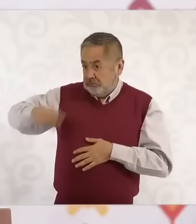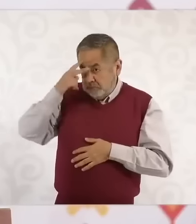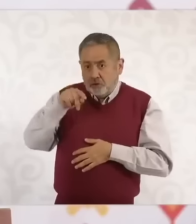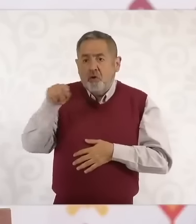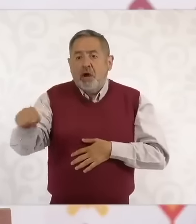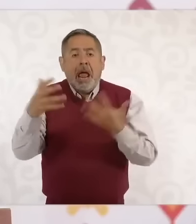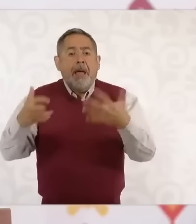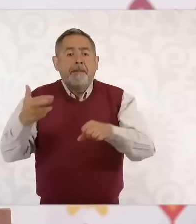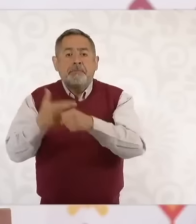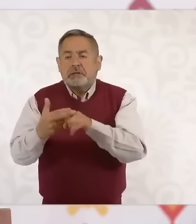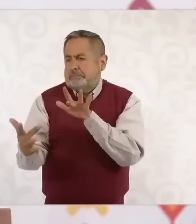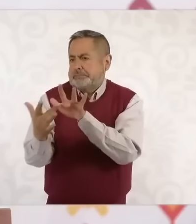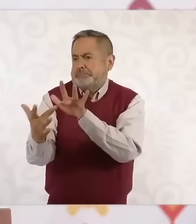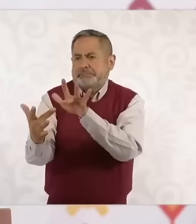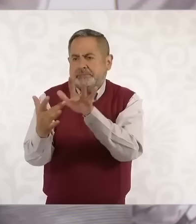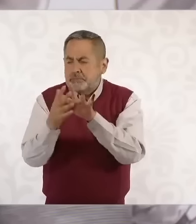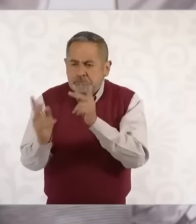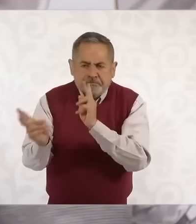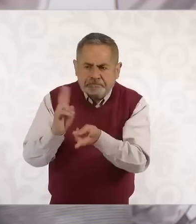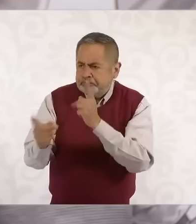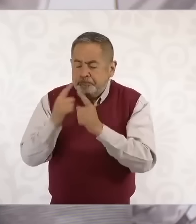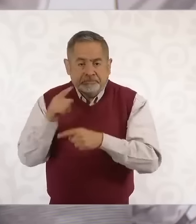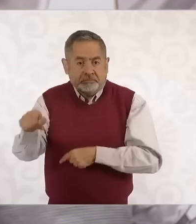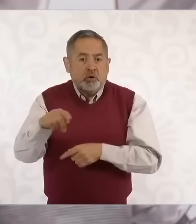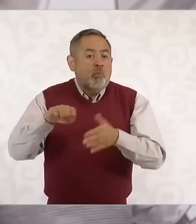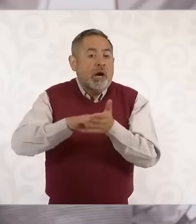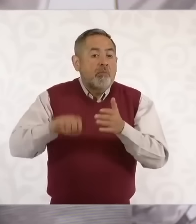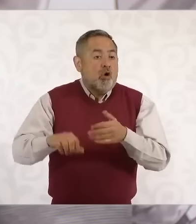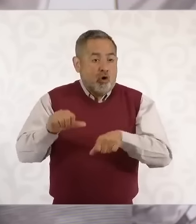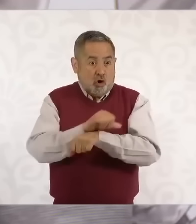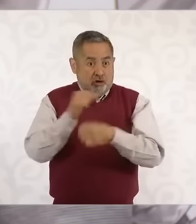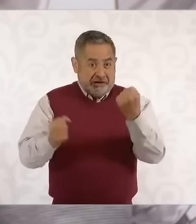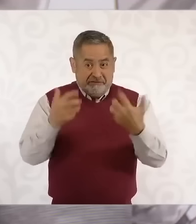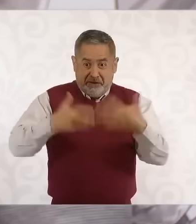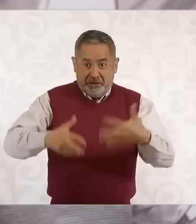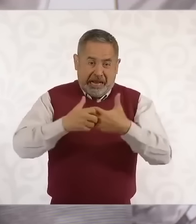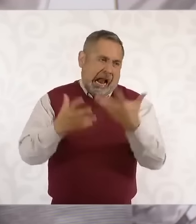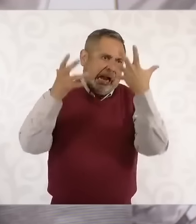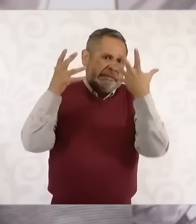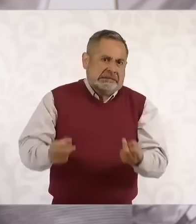de empleos. Piensa la industria automotriz, es un tercio de todos nuestros empleos en la manufactura